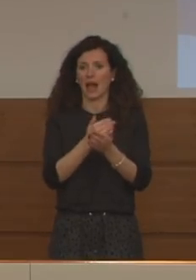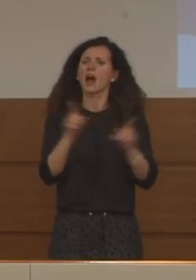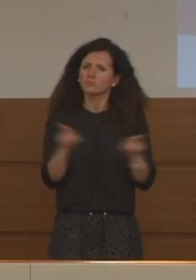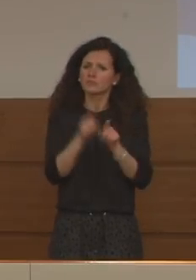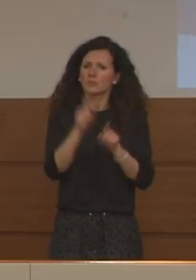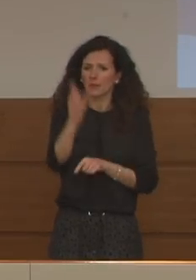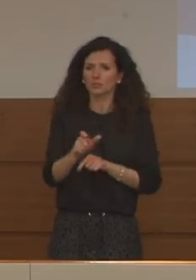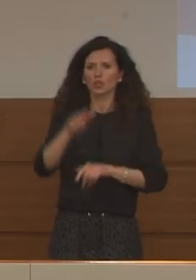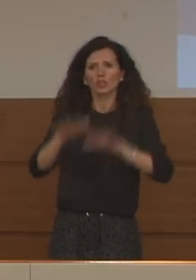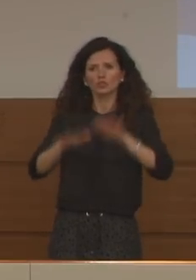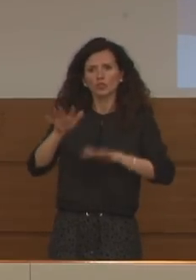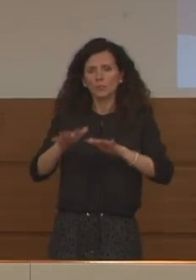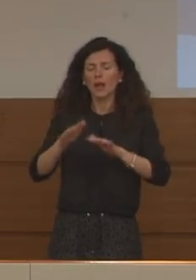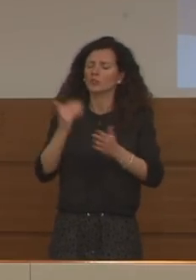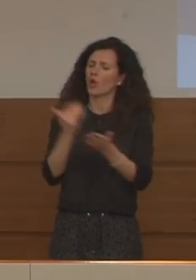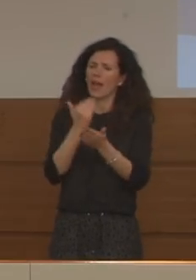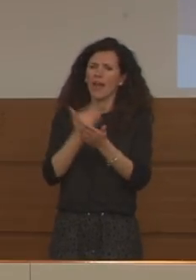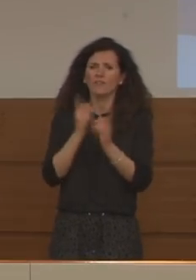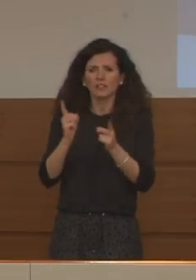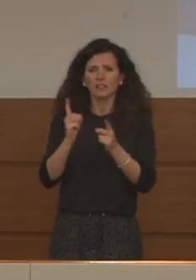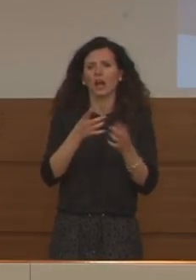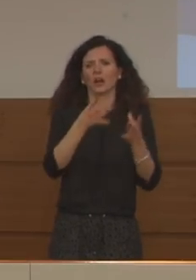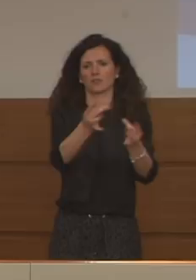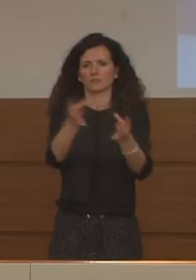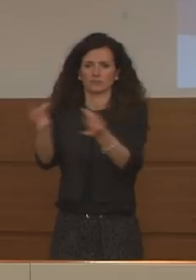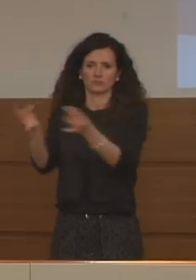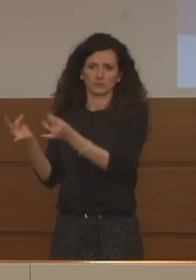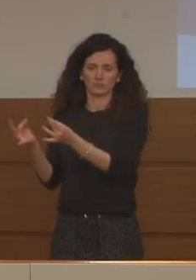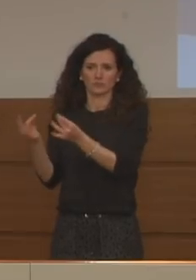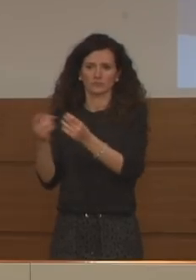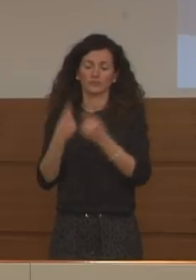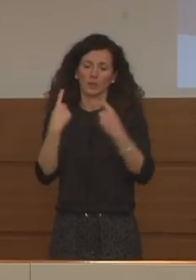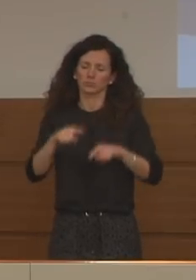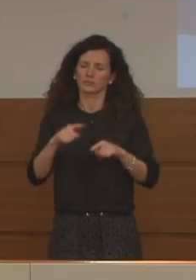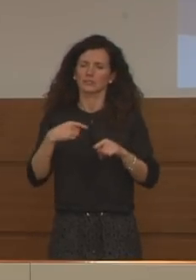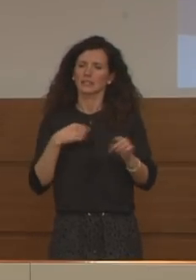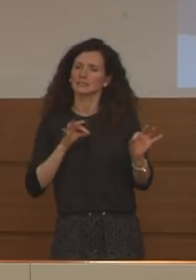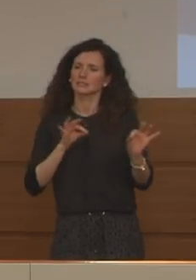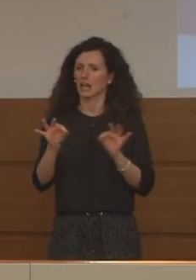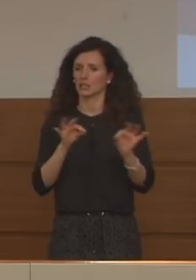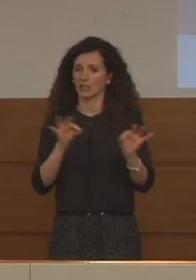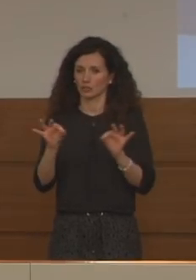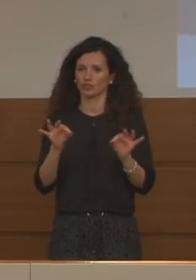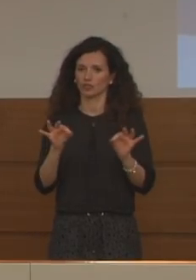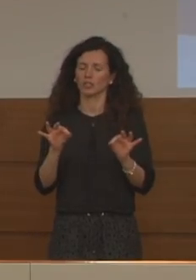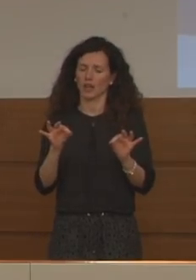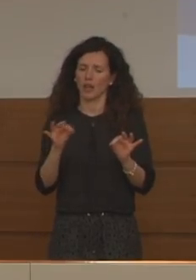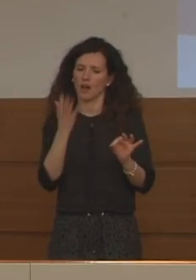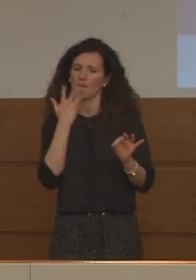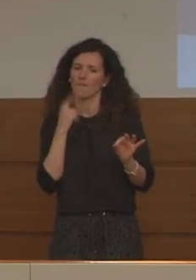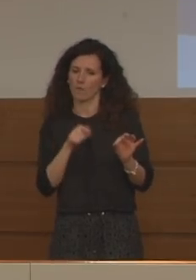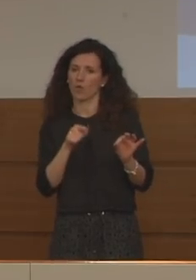veramente l'altra parte di questa strategia, senza la quale non c'è